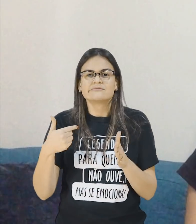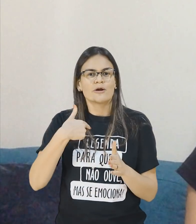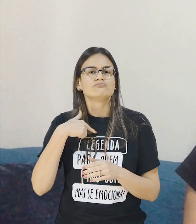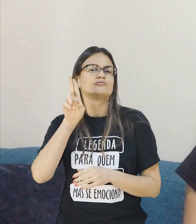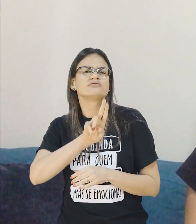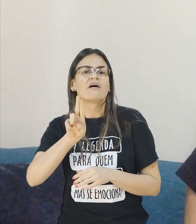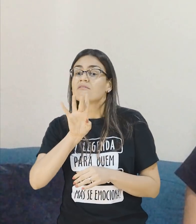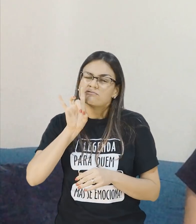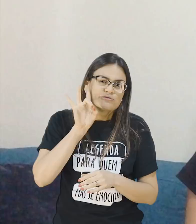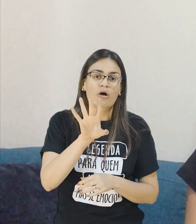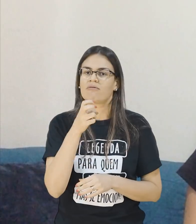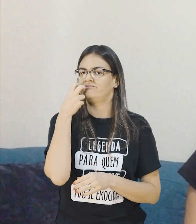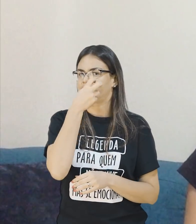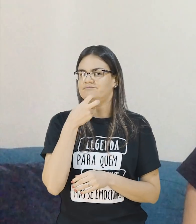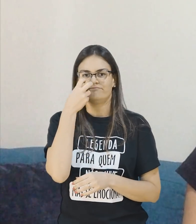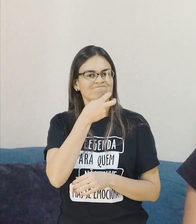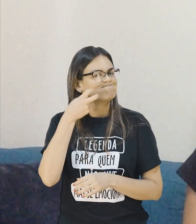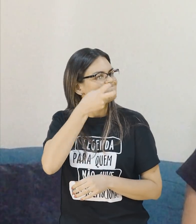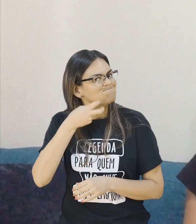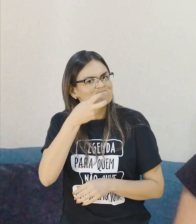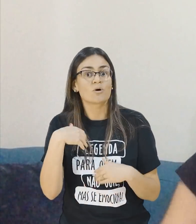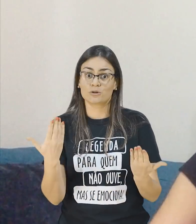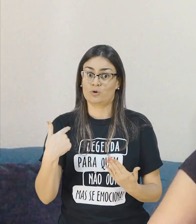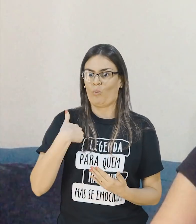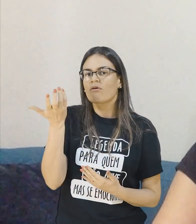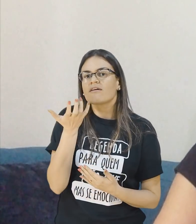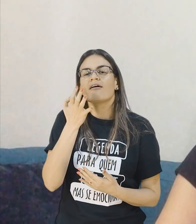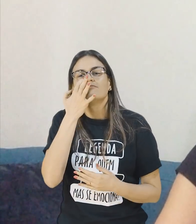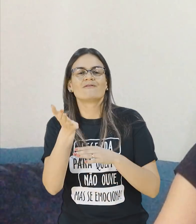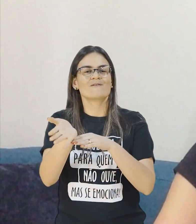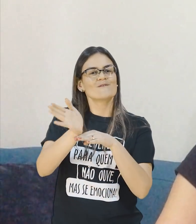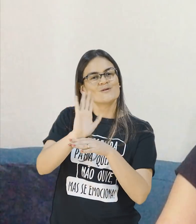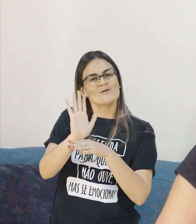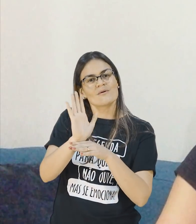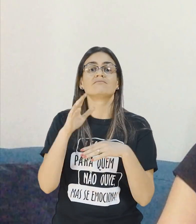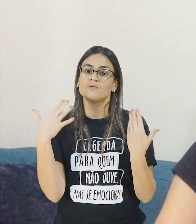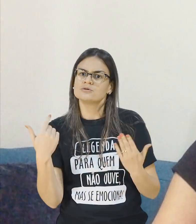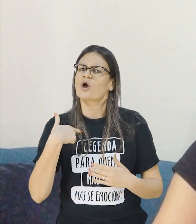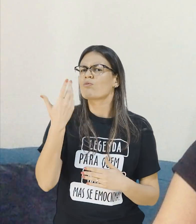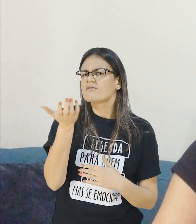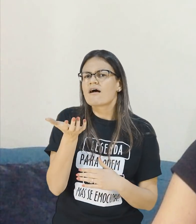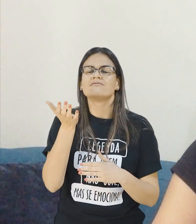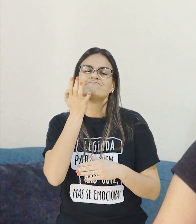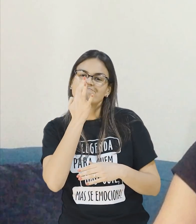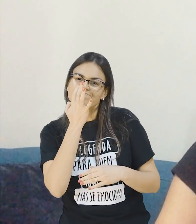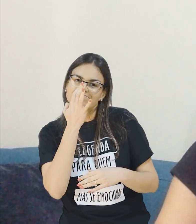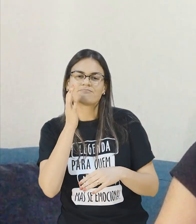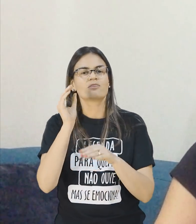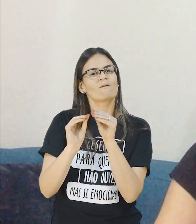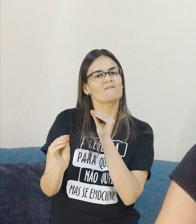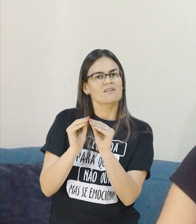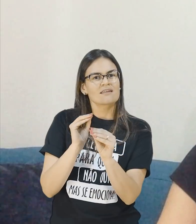aos aparelhos convencionais. Nesse período em que eu usava só a leitura labial, quando eu queria assistir um filme,